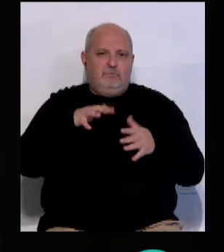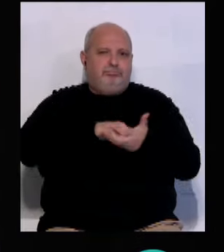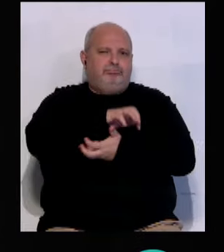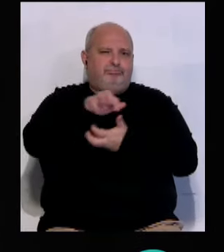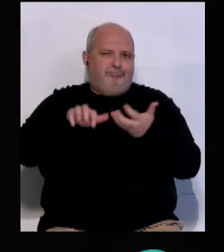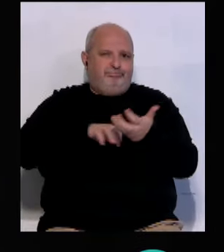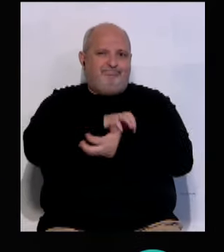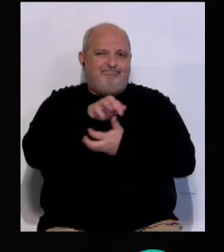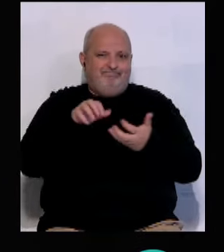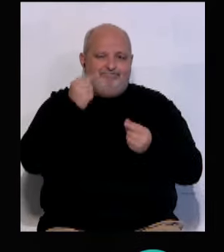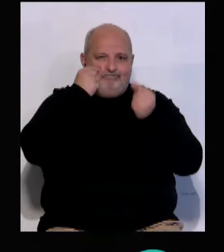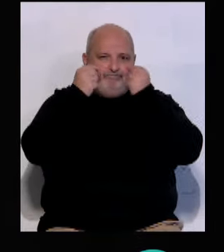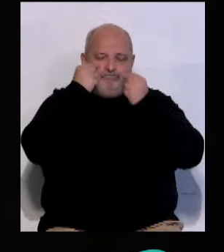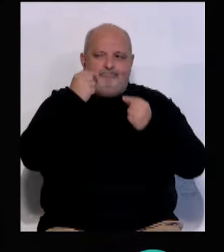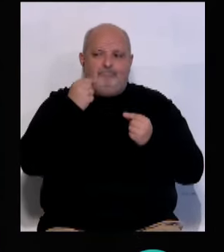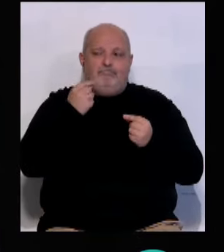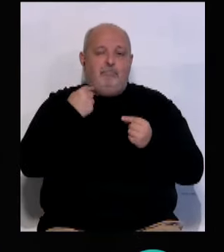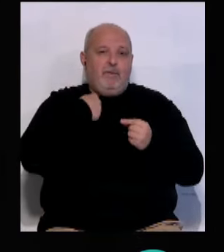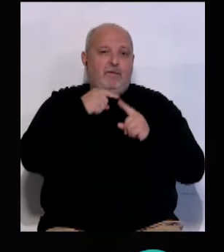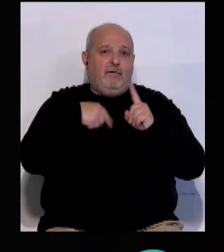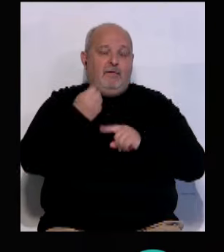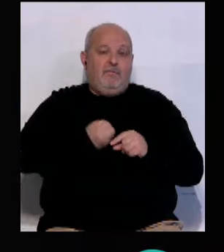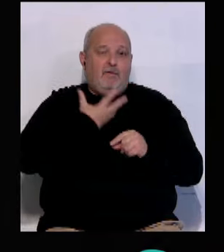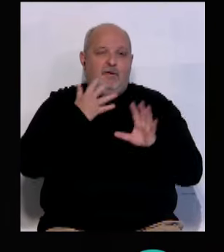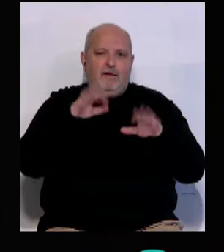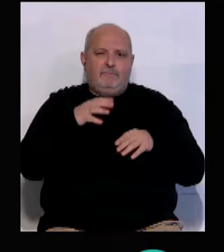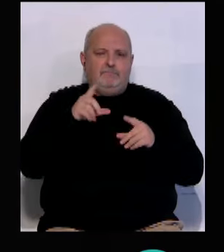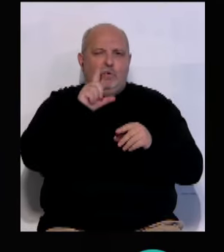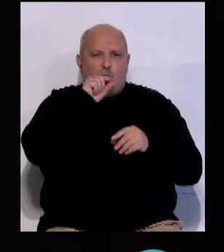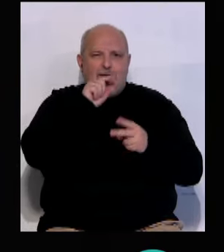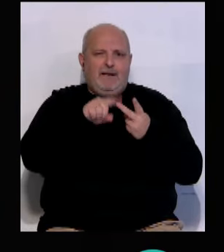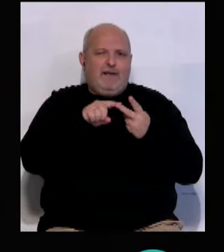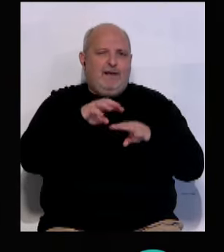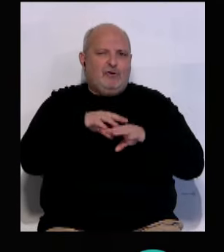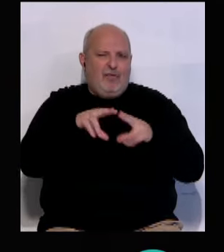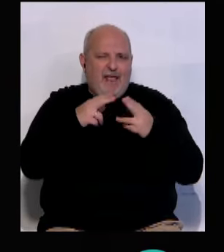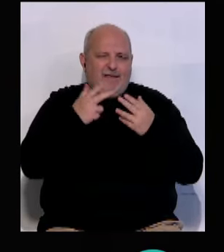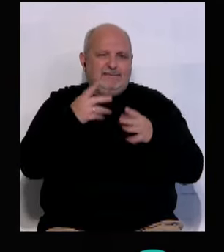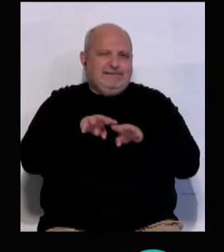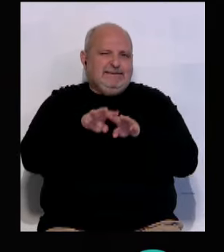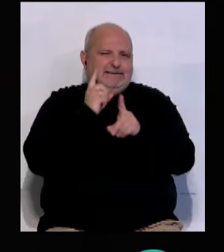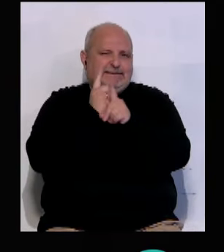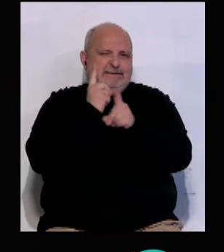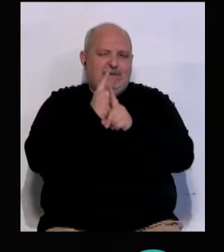salir sabes después de perder claro las gones del K ya en Twitter poniendo de todo el mí [ __ ] el